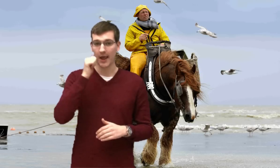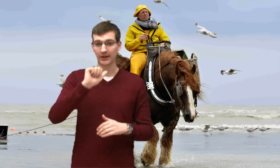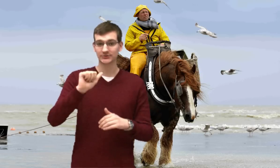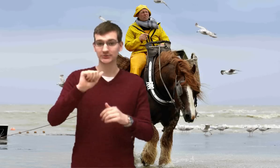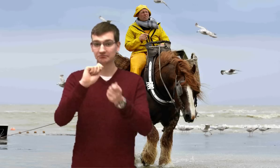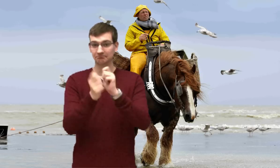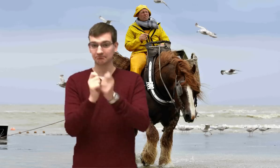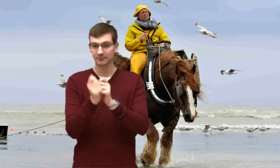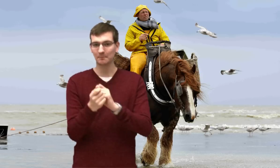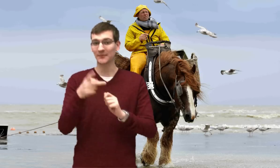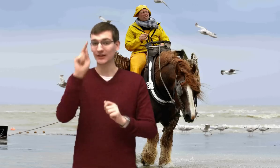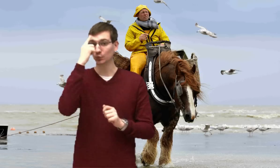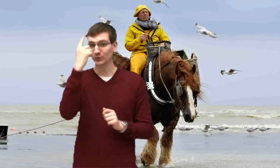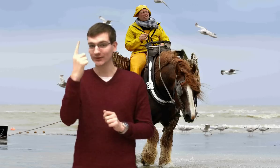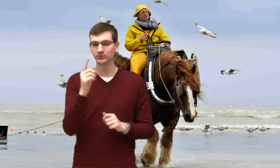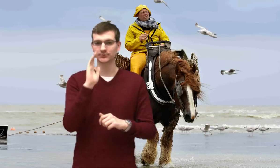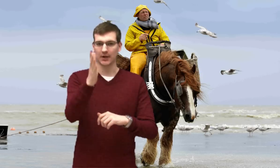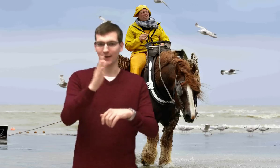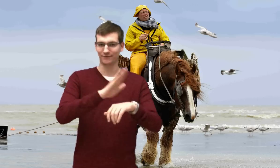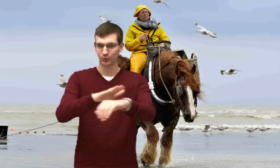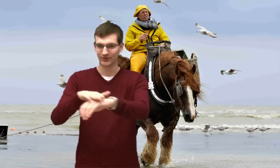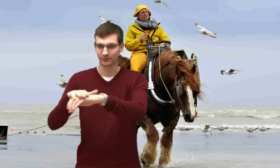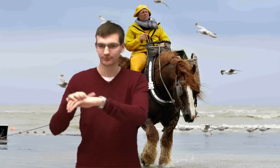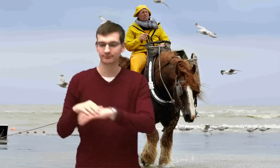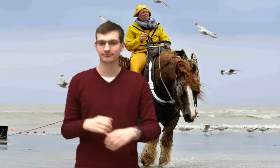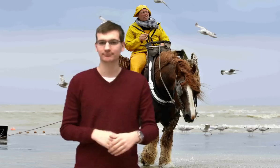Als er wijzigingen zijn, dan zullen we jullie zeker op de hoogte brengen.